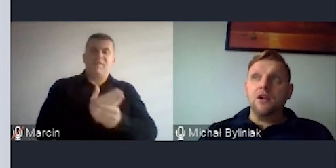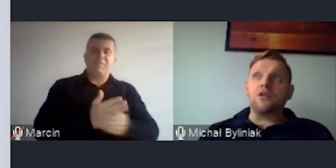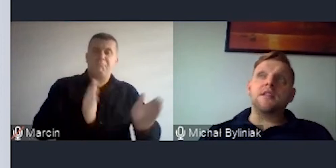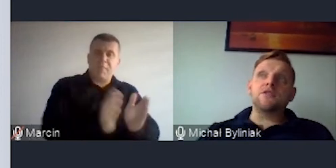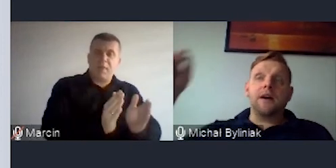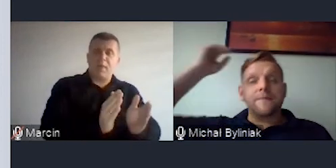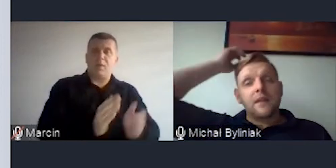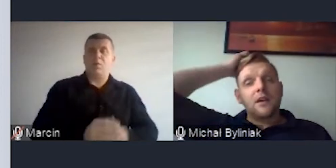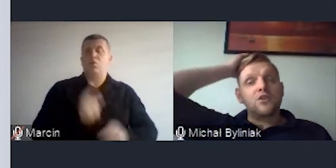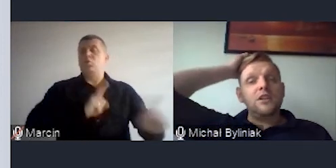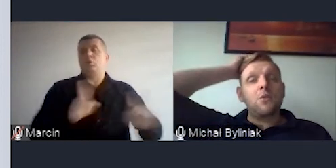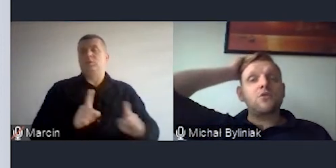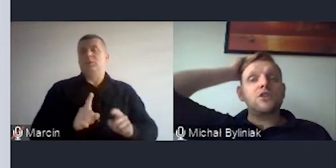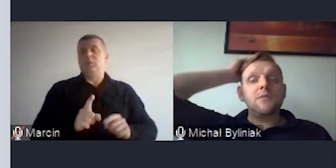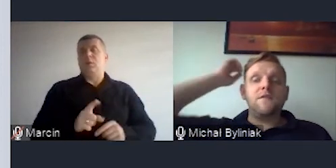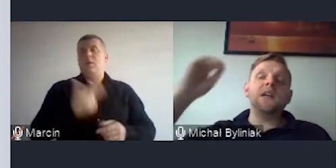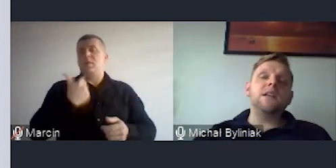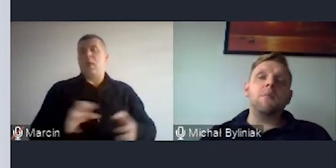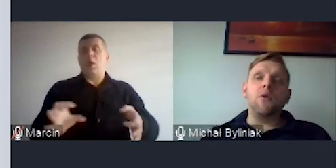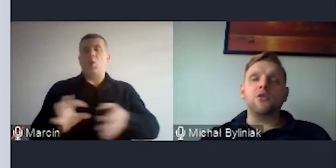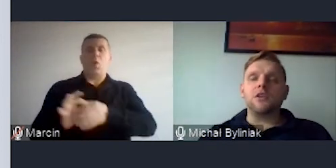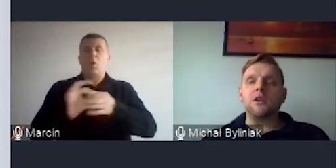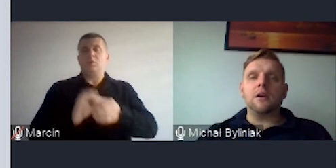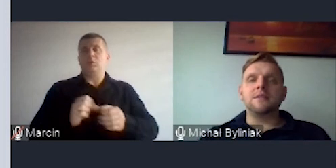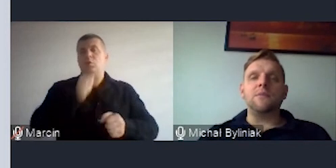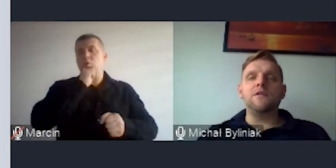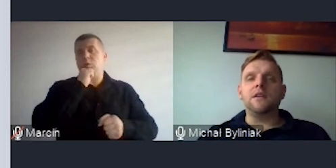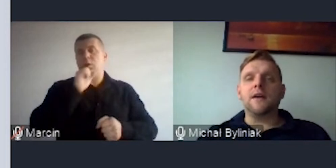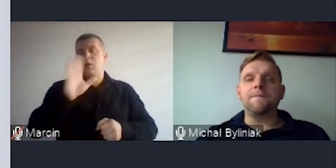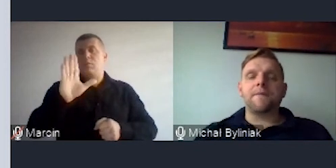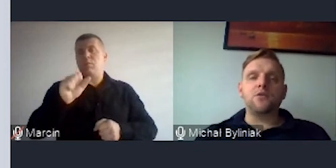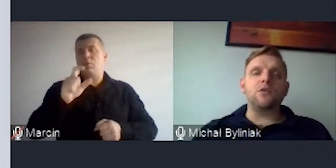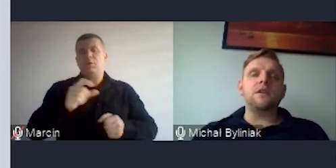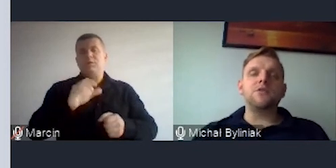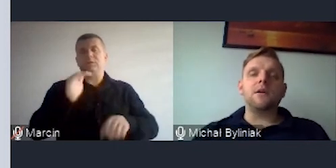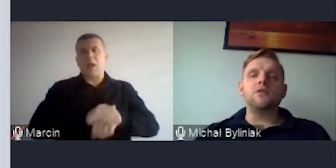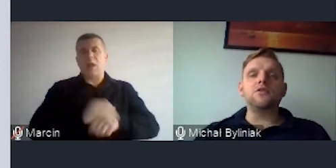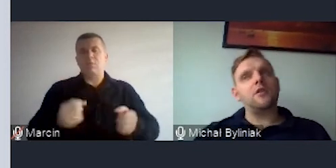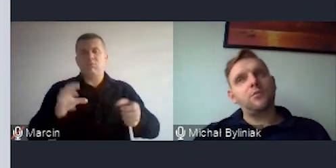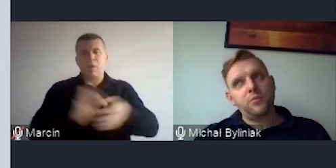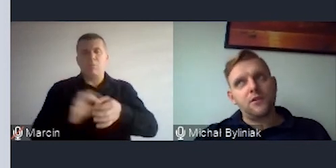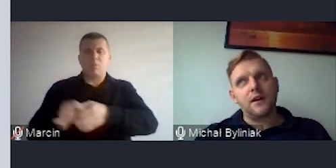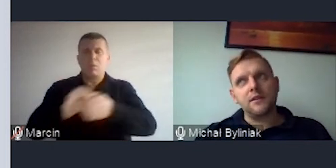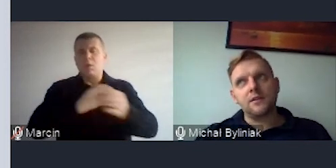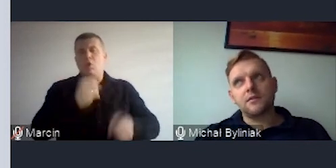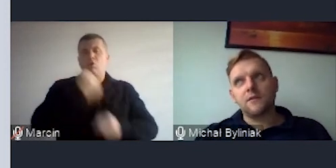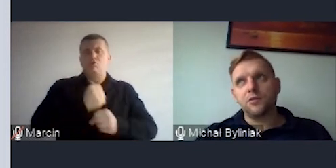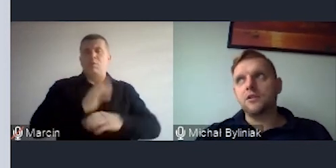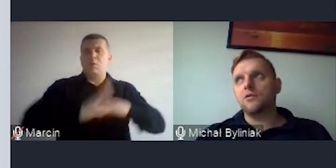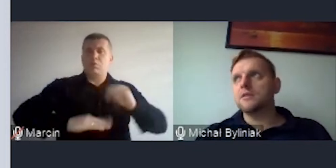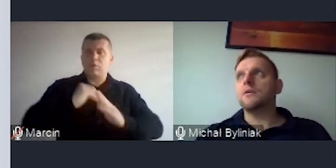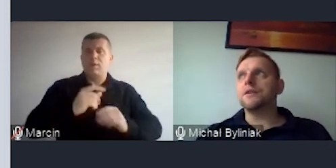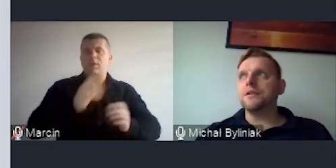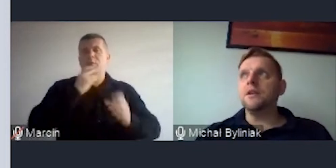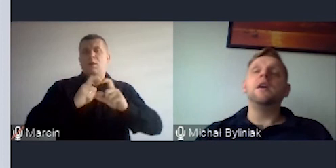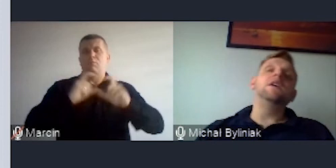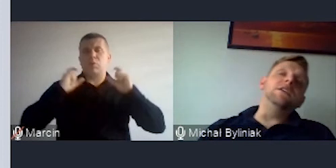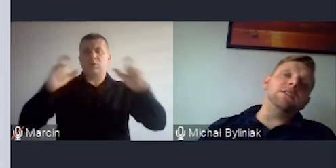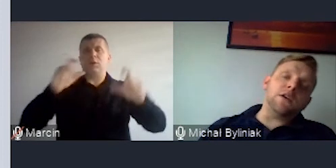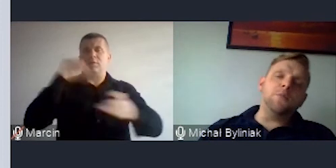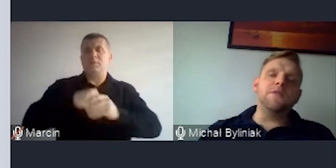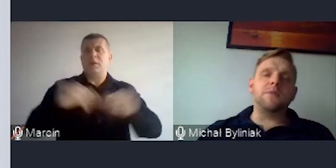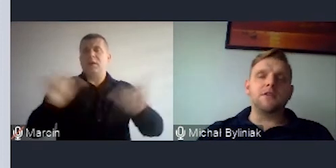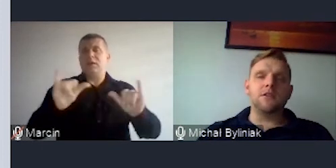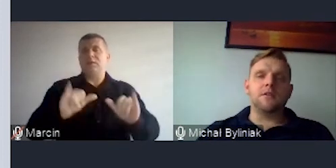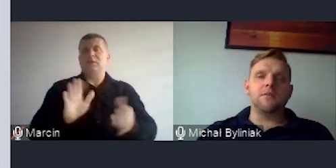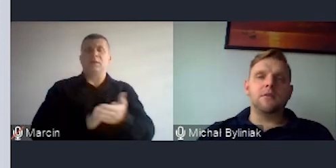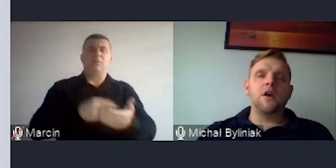To oznacza, że nie łączymy wielkie bloki zamówienia, które na przykład dotyczy robót budowalnych w budynku restauracji i zakupu wyposażenia.